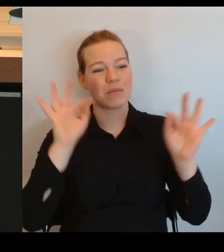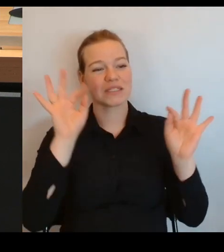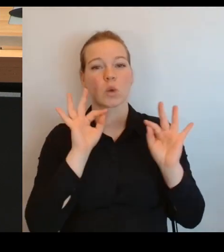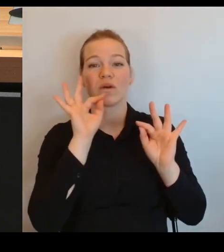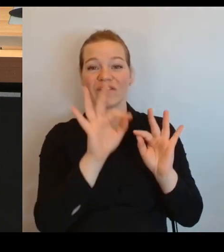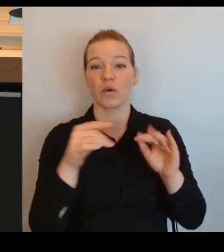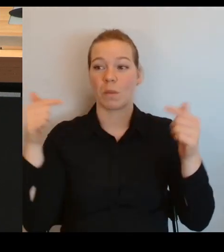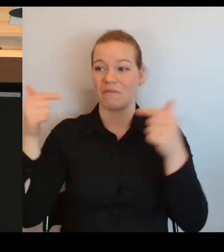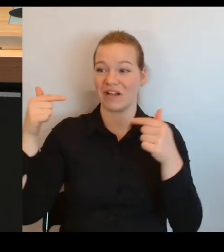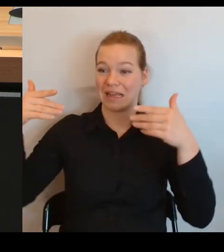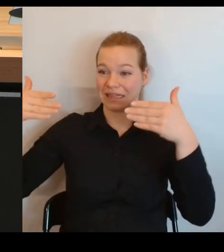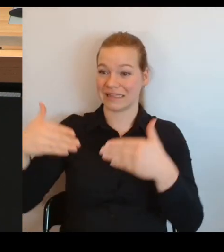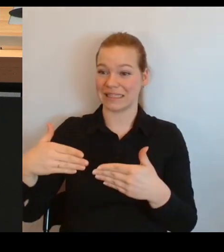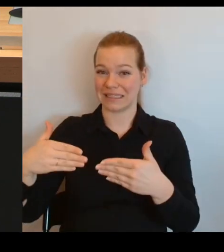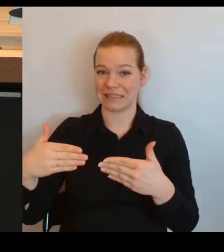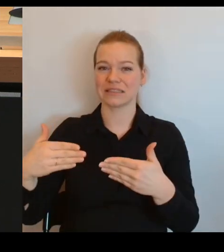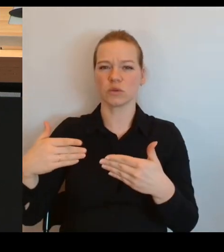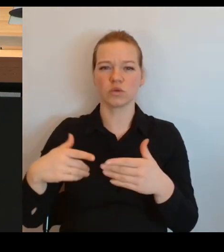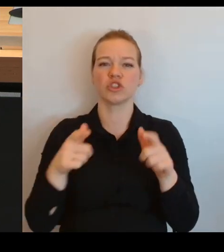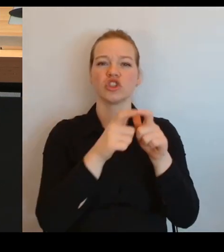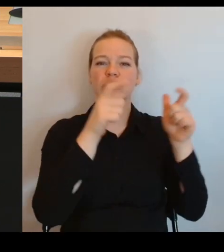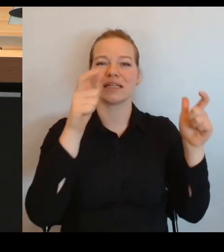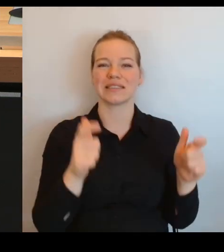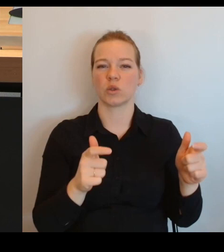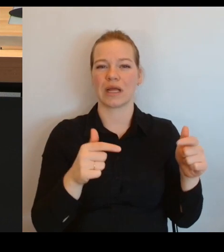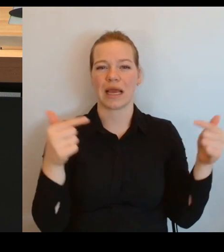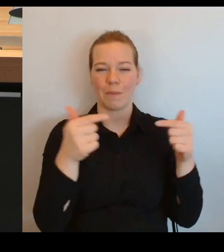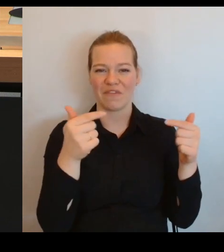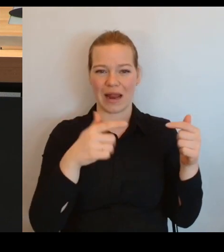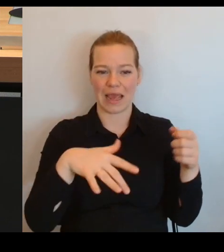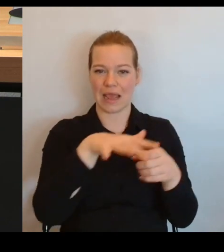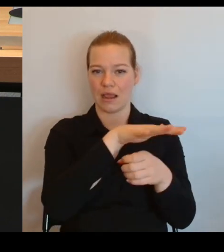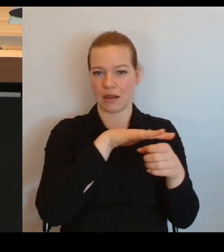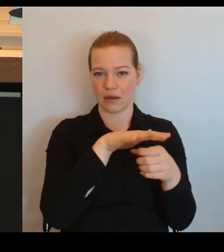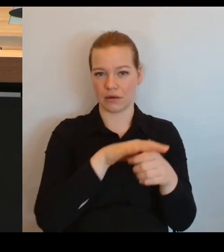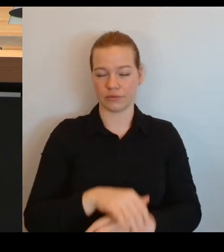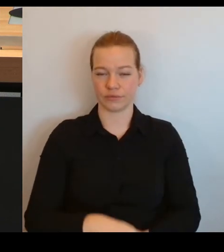Der Hintergrund ist, dass einerseits das Verfahren für die Bewilligung von